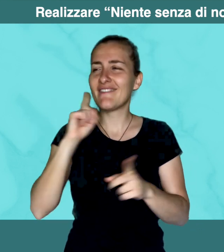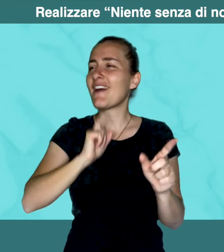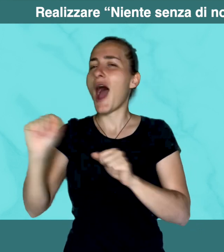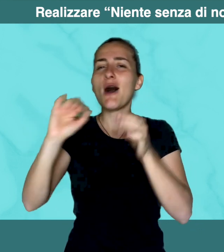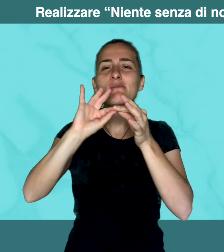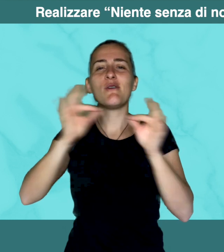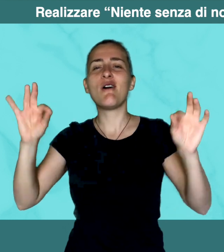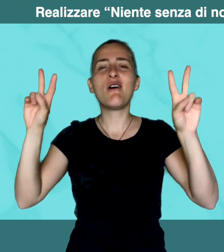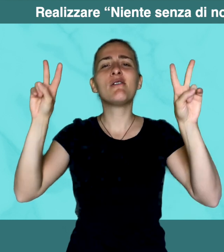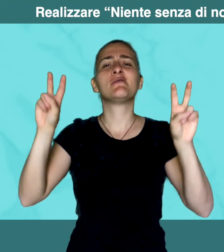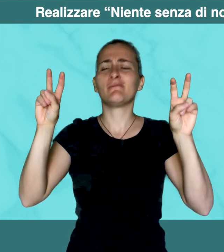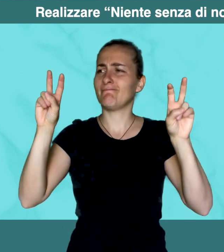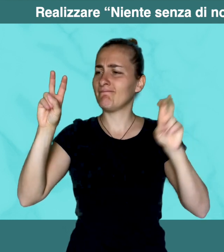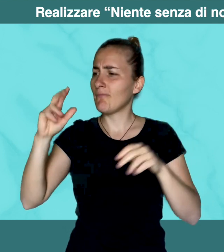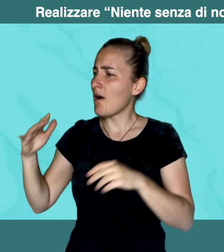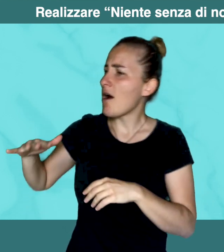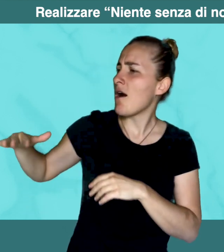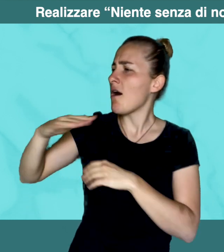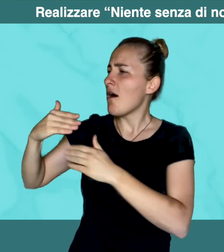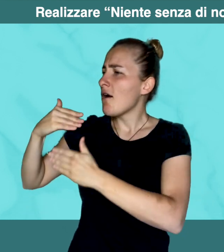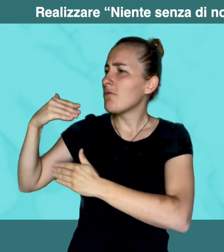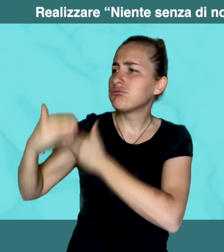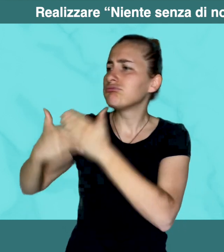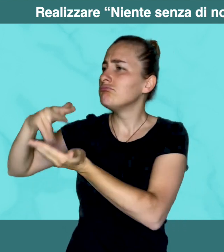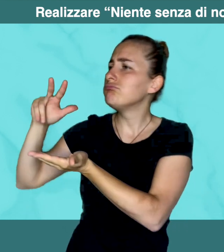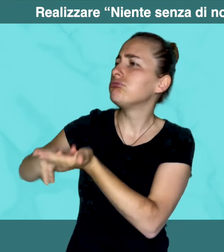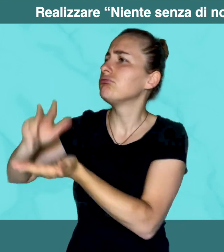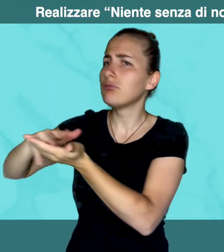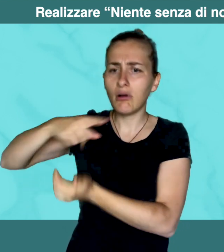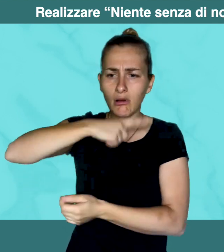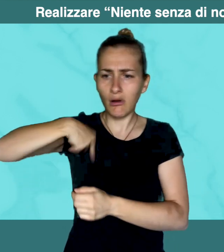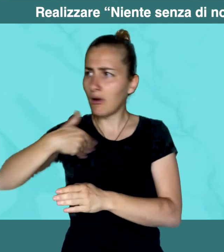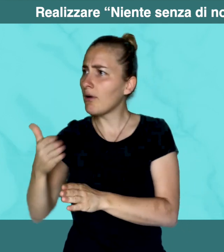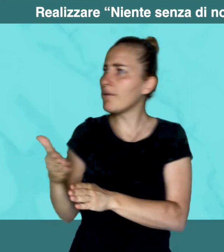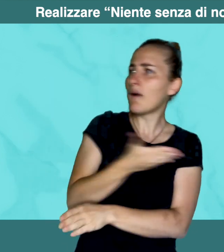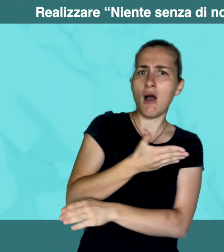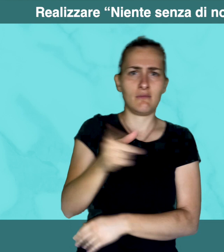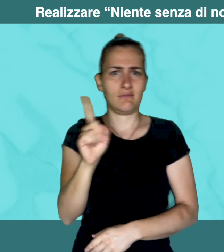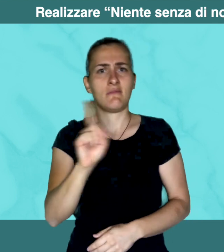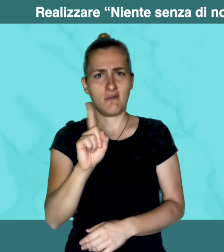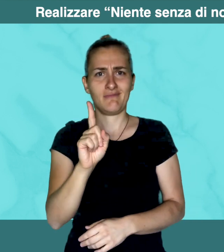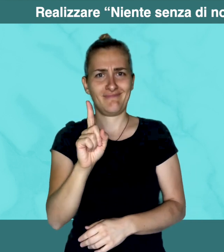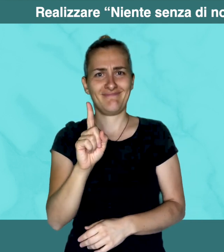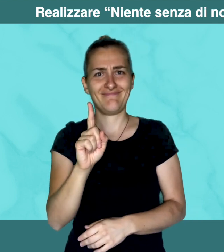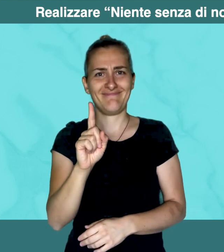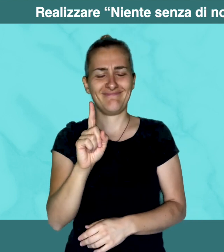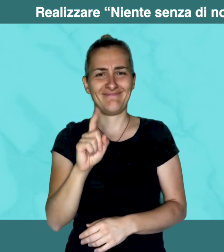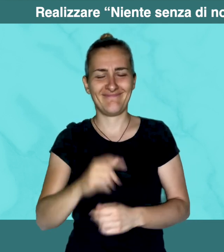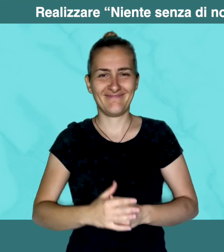facendo riferimento al famoso motto "Niente senza di noi"!